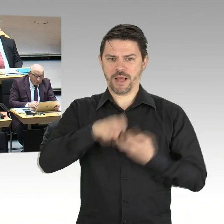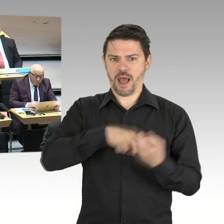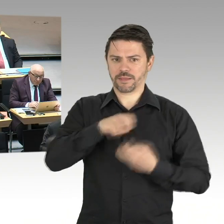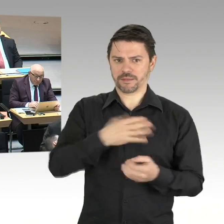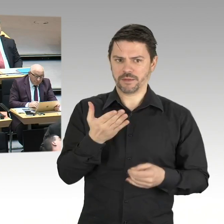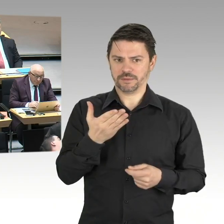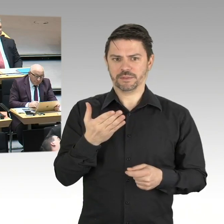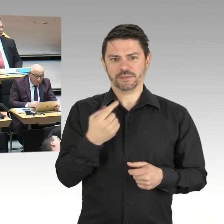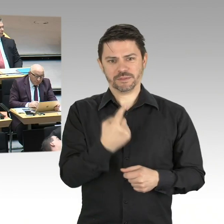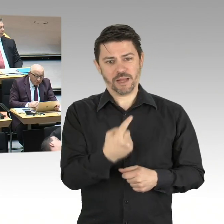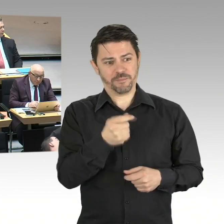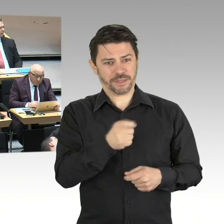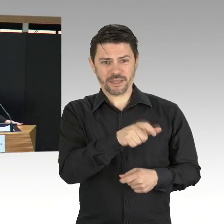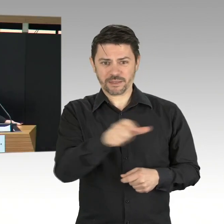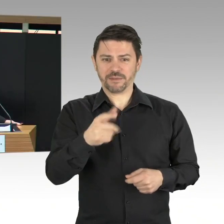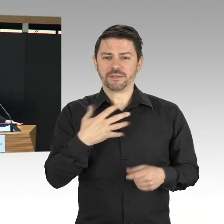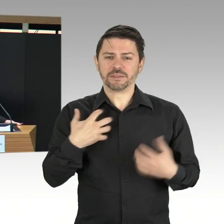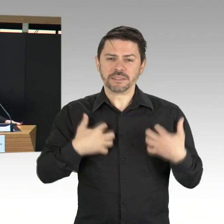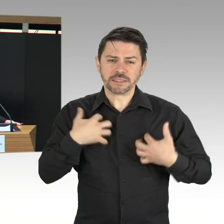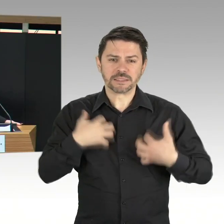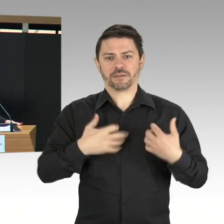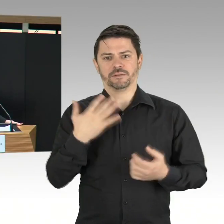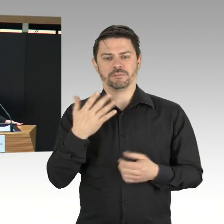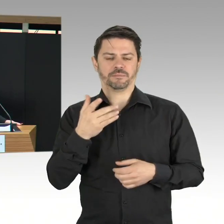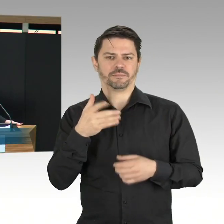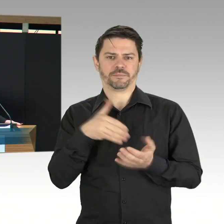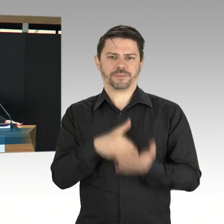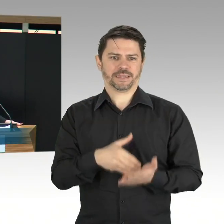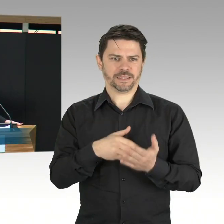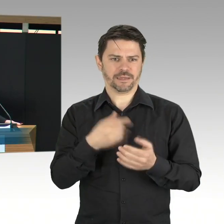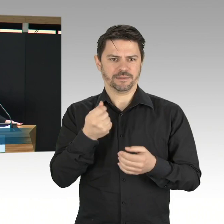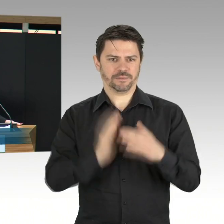Sie sind nach wie vor der Meinung, dass ein Vermieter